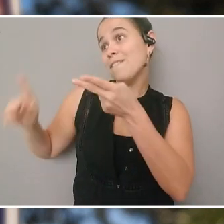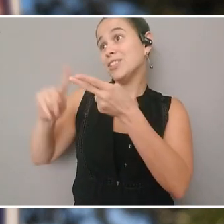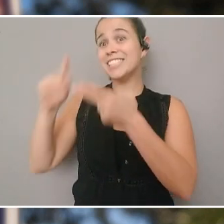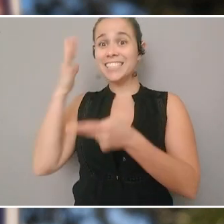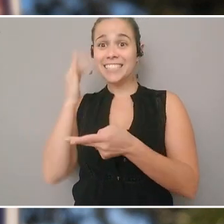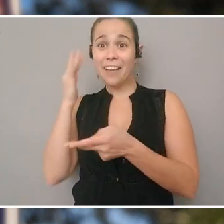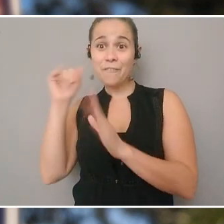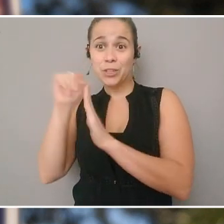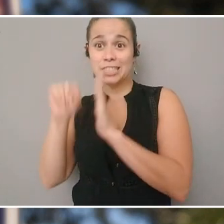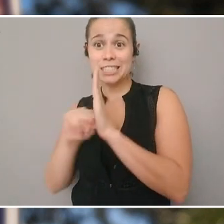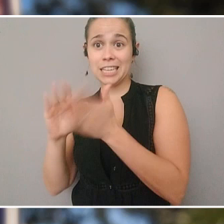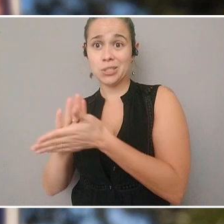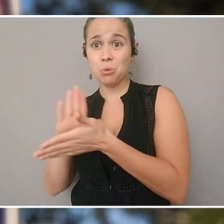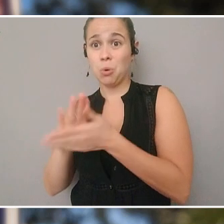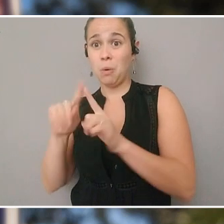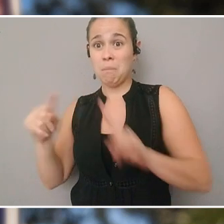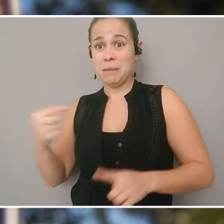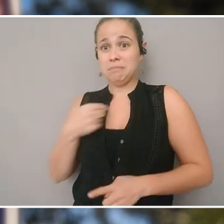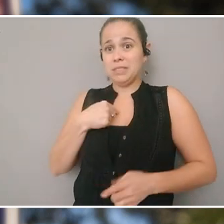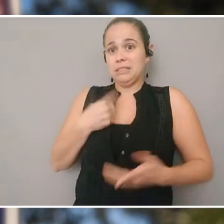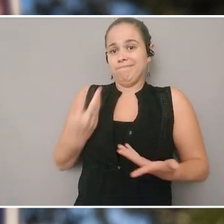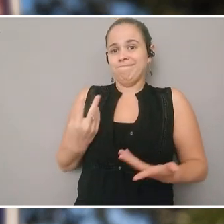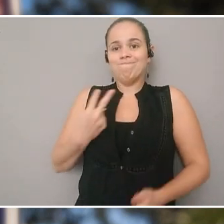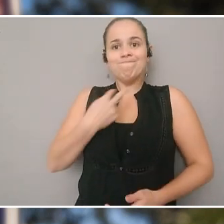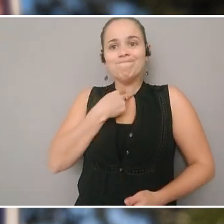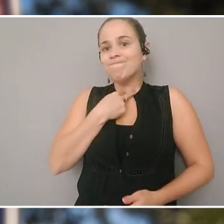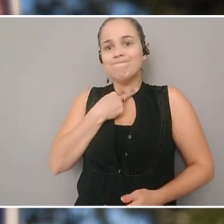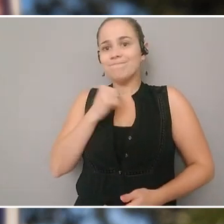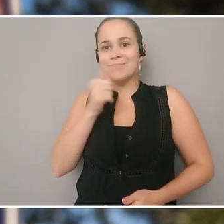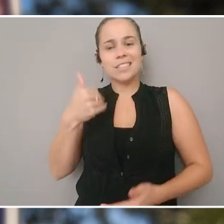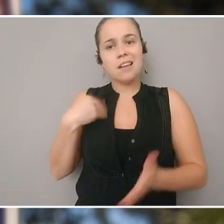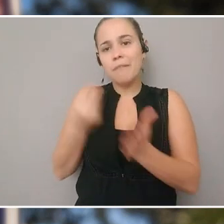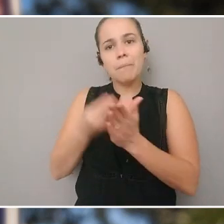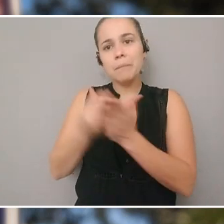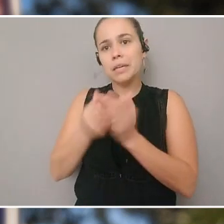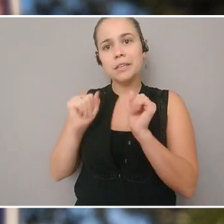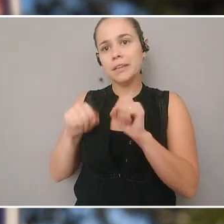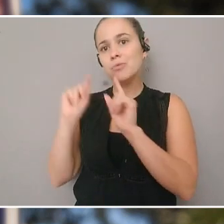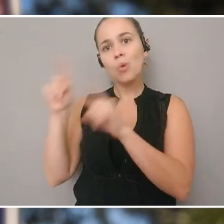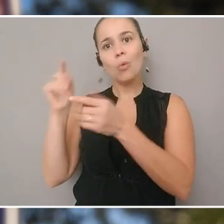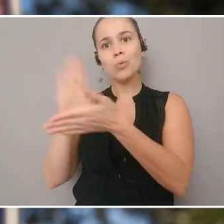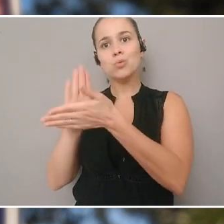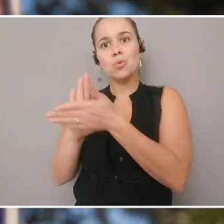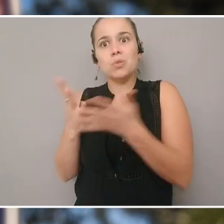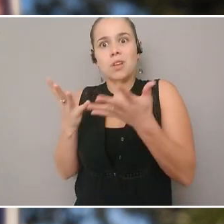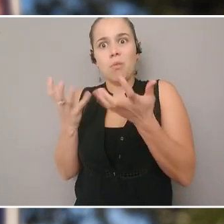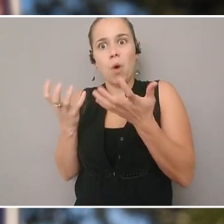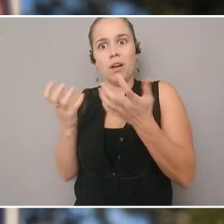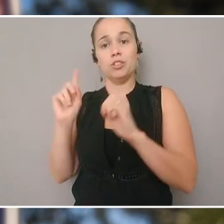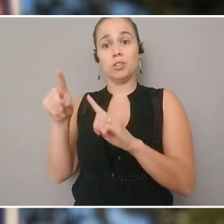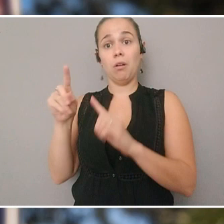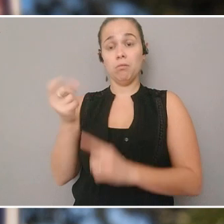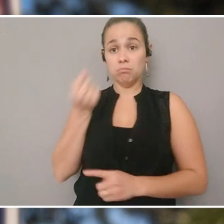por el otro lado, no tenía realmente el dinero para pagar las escuelas que yo quería